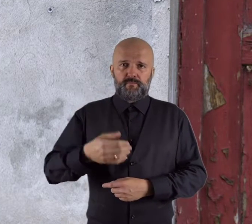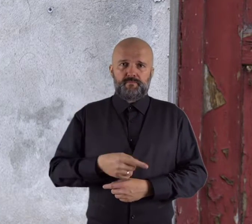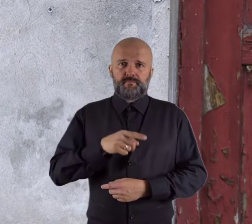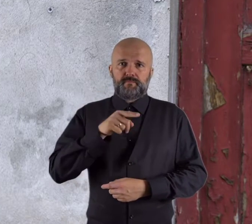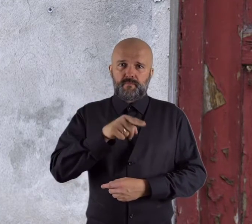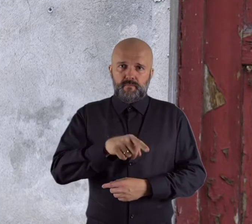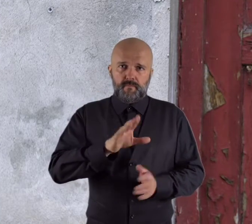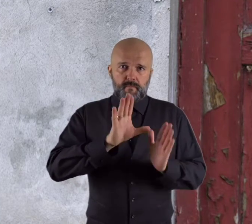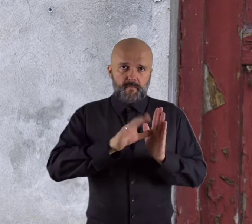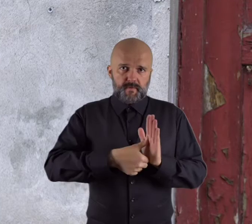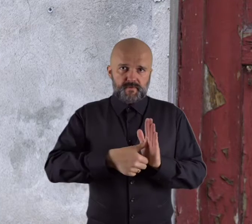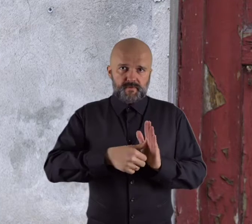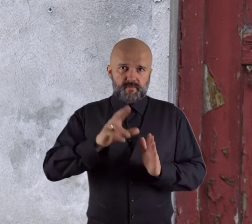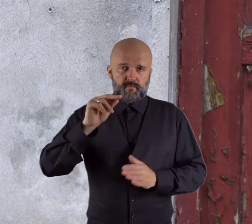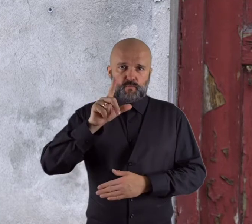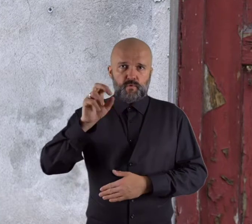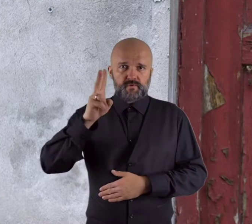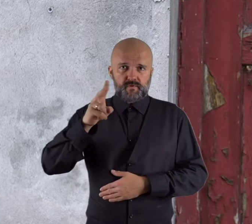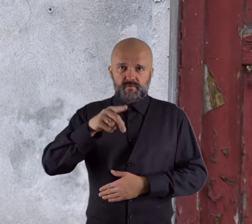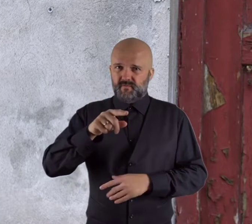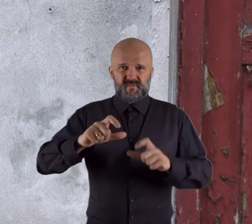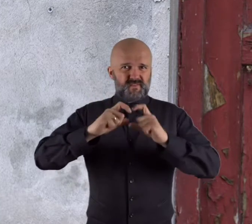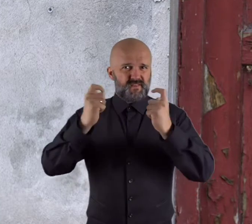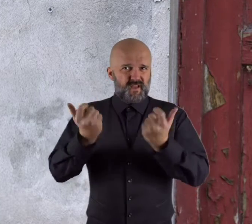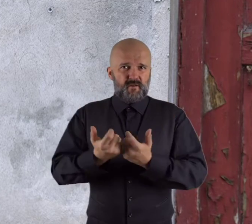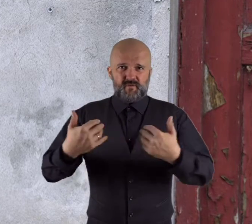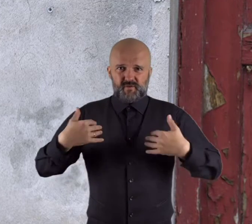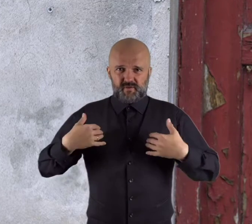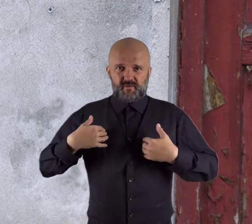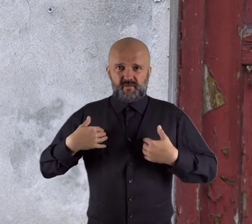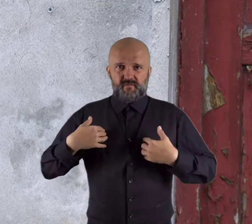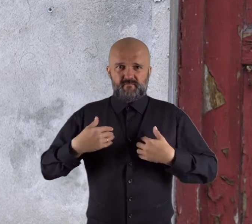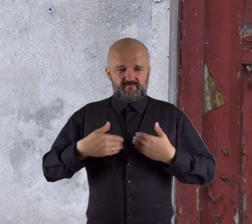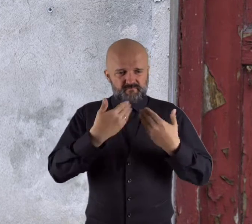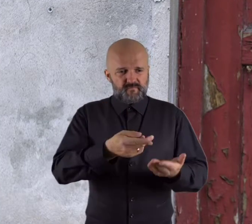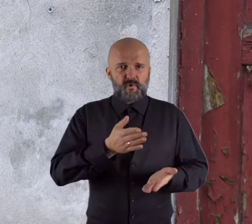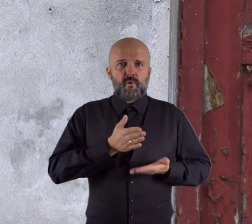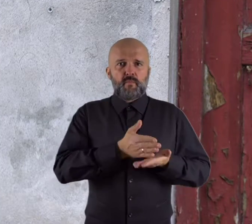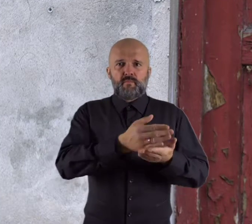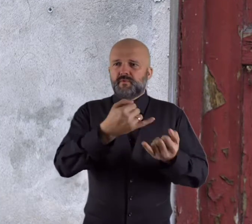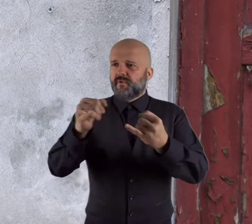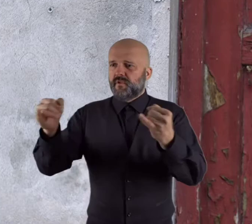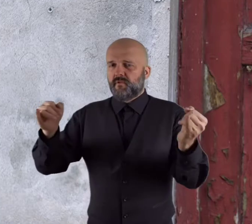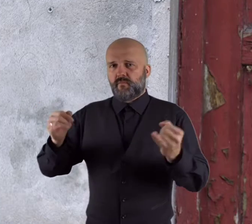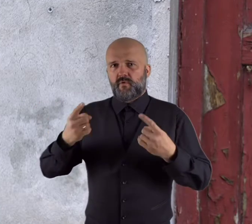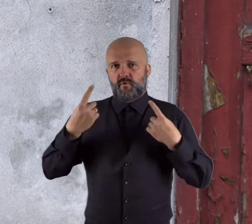Właśnie w mieście Płocku z osobą, która właściwie całe swoje życie poświęciła na pomoc innym.